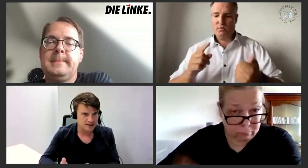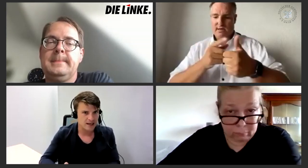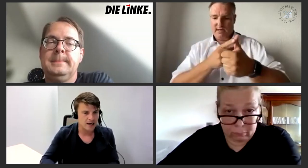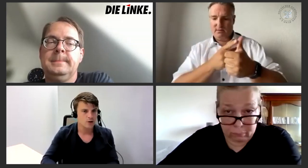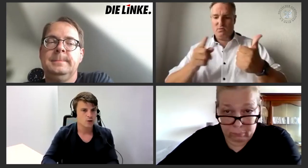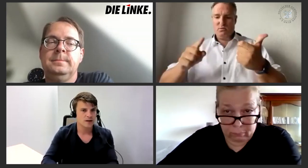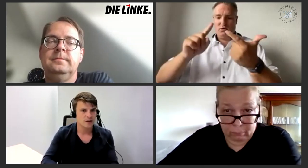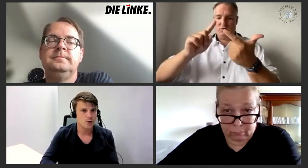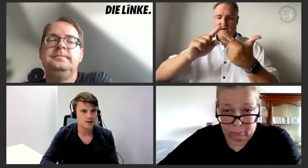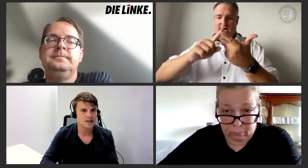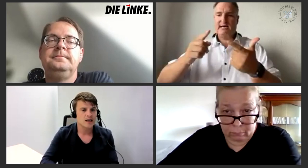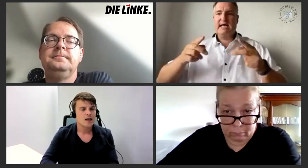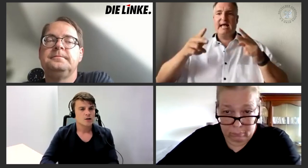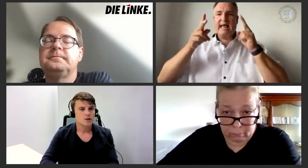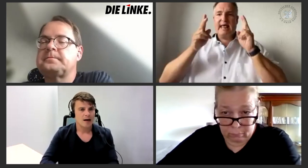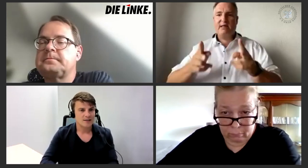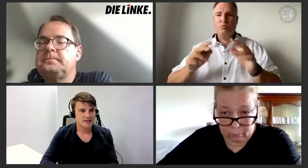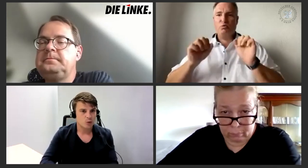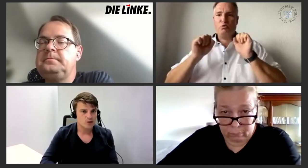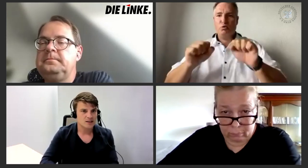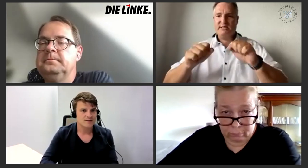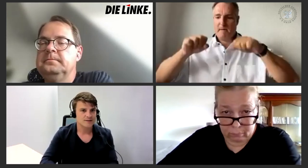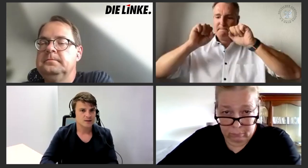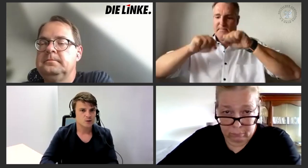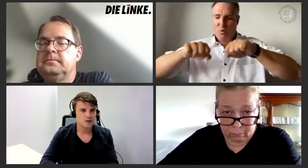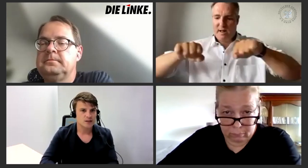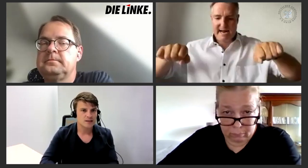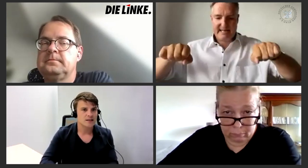mit angeführt wird und das Sie das sehr gerne novellieren möchten zum Einen, was sehr positiv